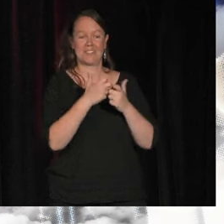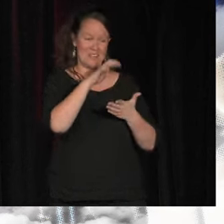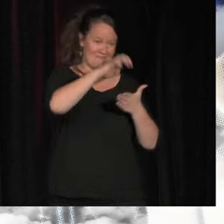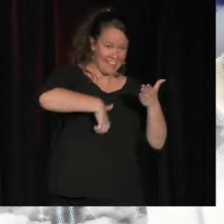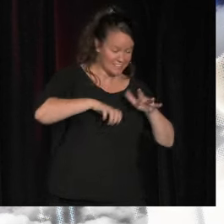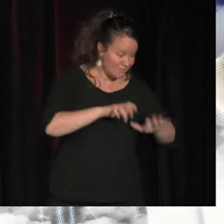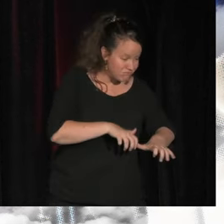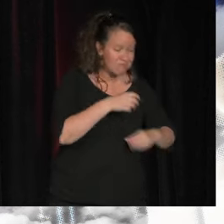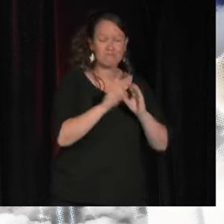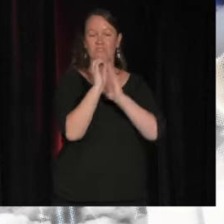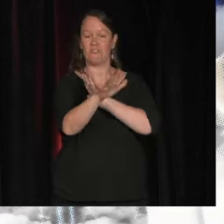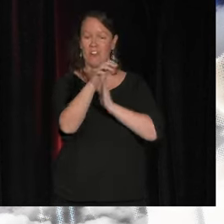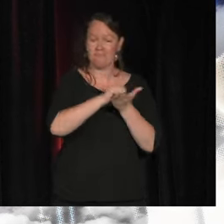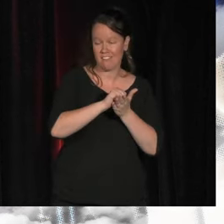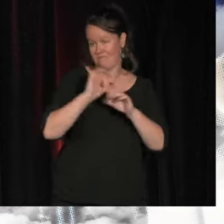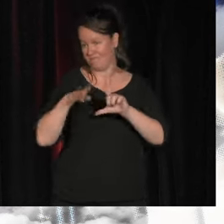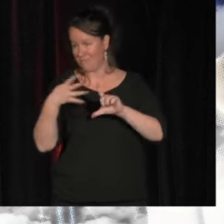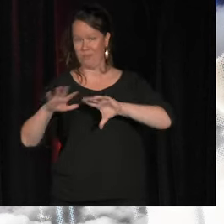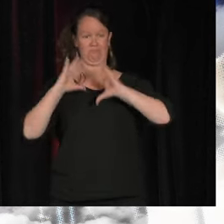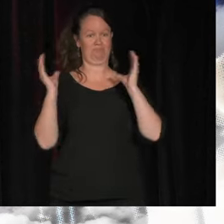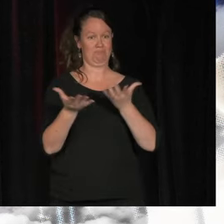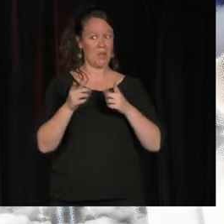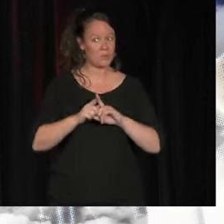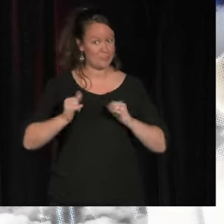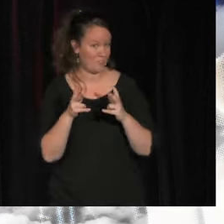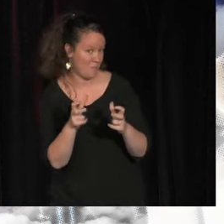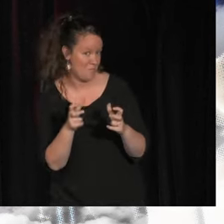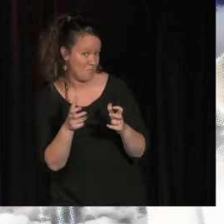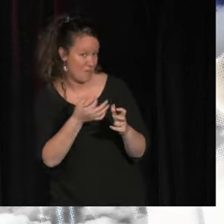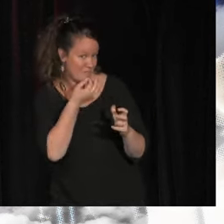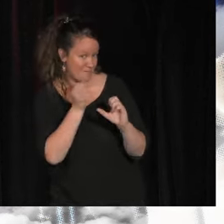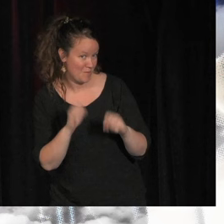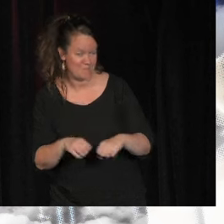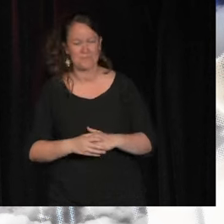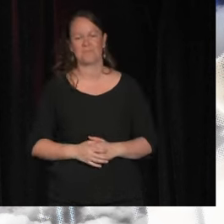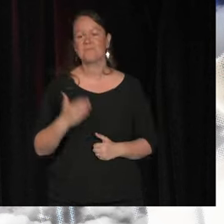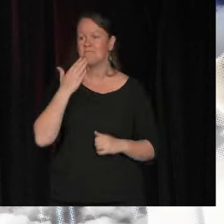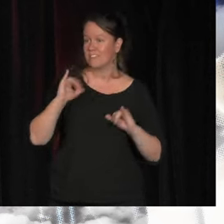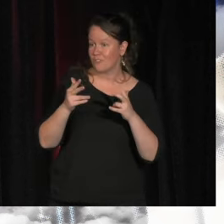ça sert à utiliser un tableur, mais ça sert aussi à jouer aux jeux vidéo. Et si vous voulez jouer aux jeux vidéo, il faut de bons composants.